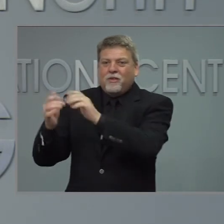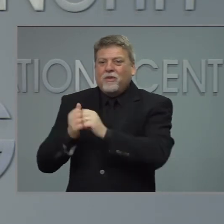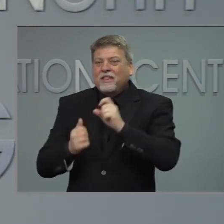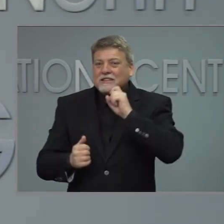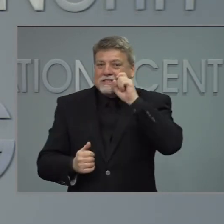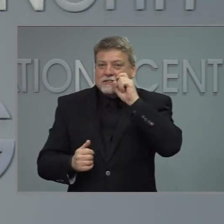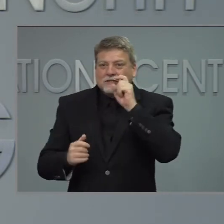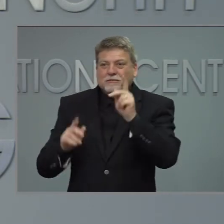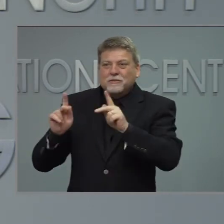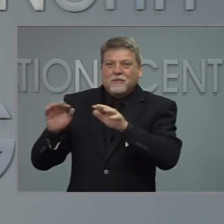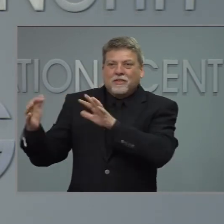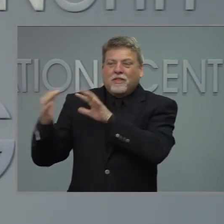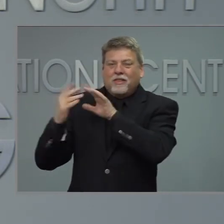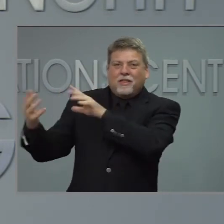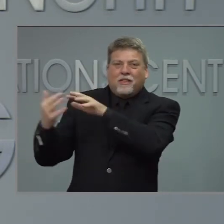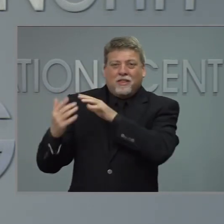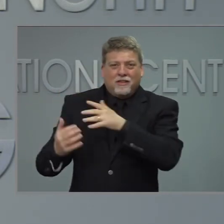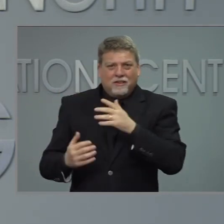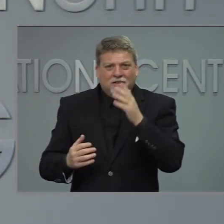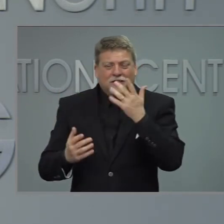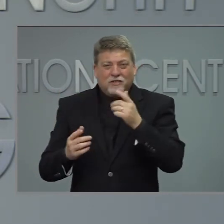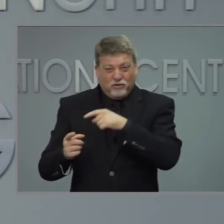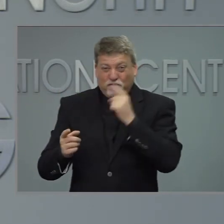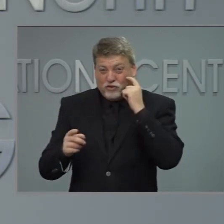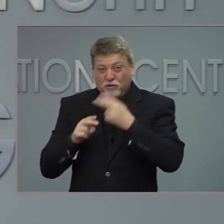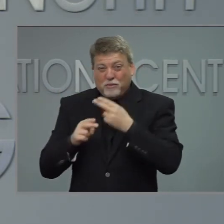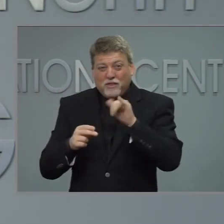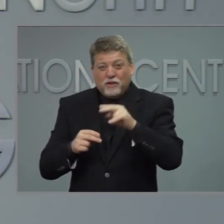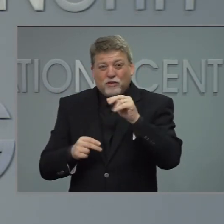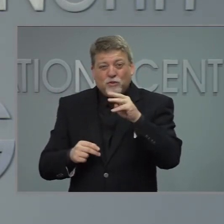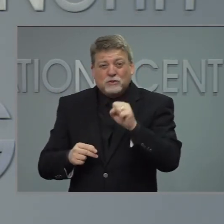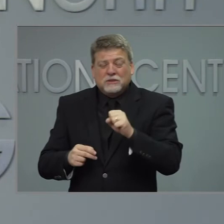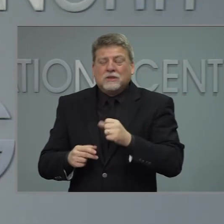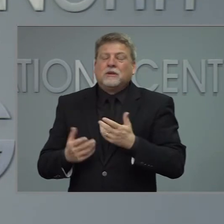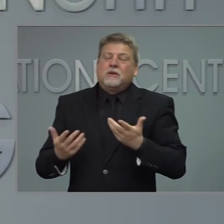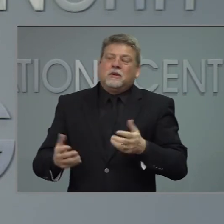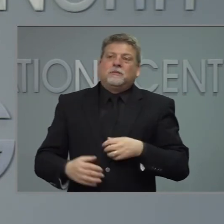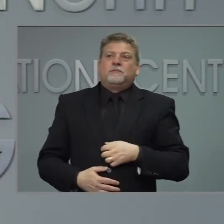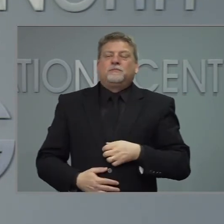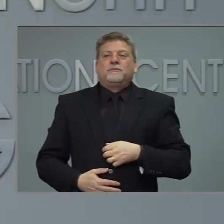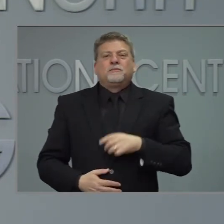puede hacer el Estado en respuesta. Esto es muy perturbador cuando nuestros